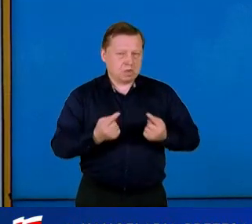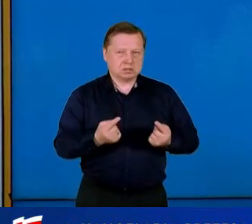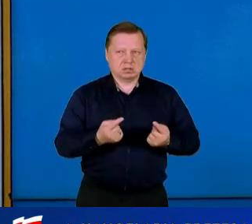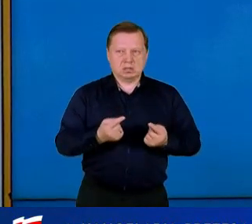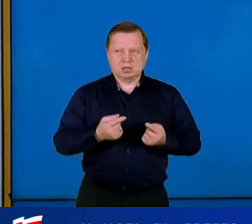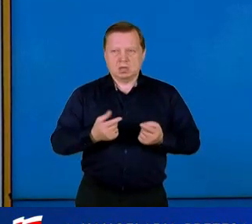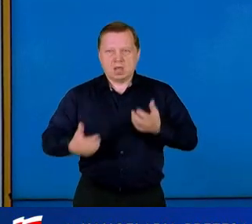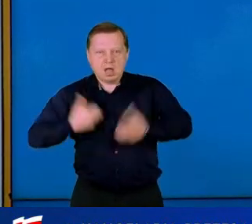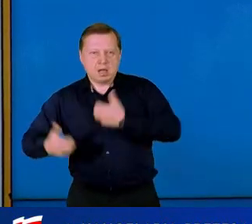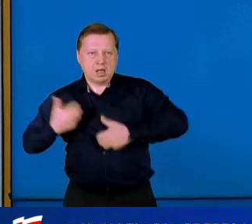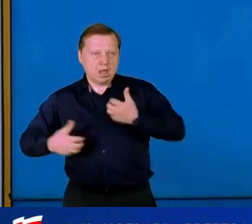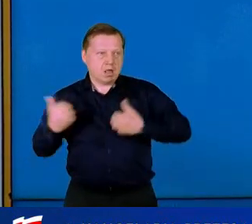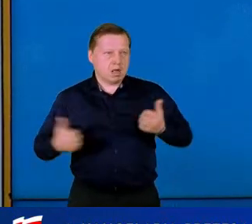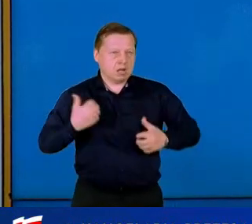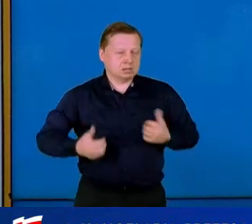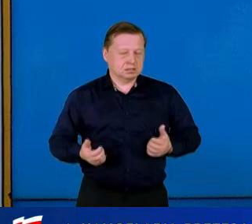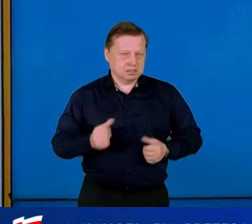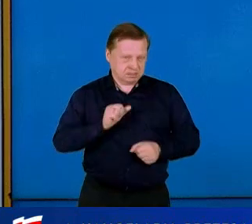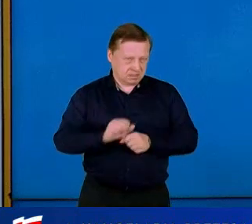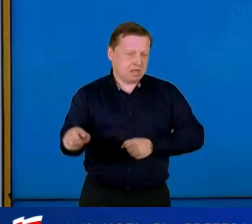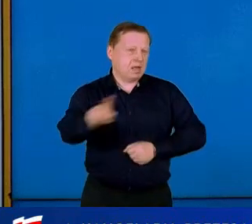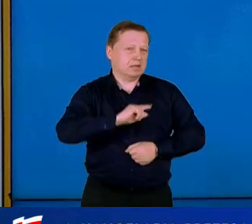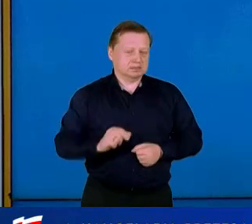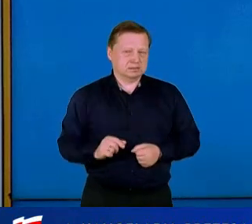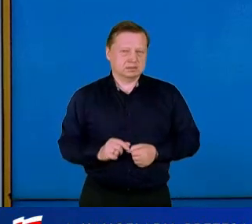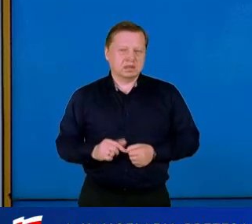Że nie jesteśmy często w stanie sobie wyobrazić, jak różne są to sytuacje.